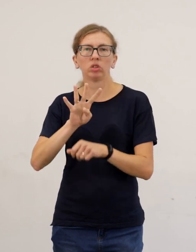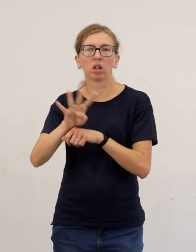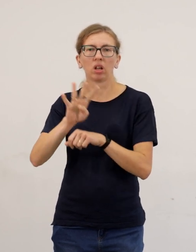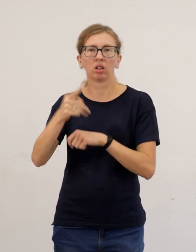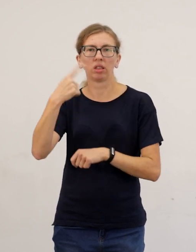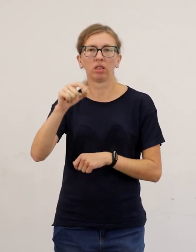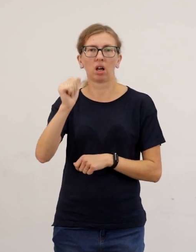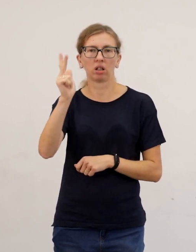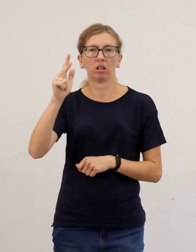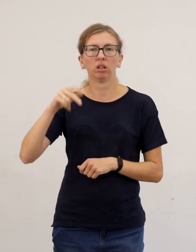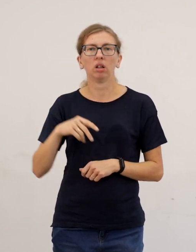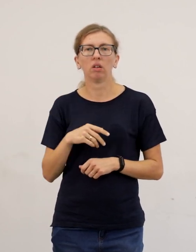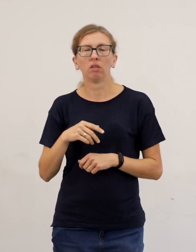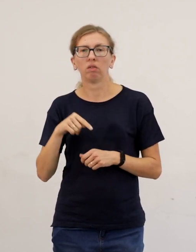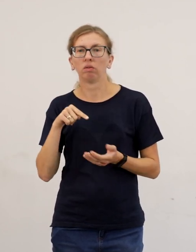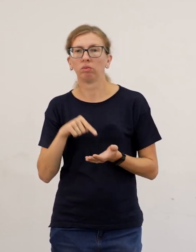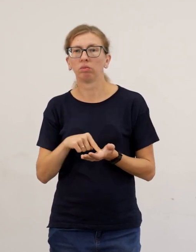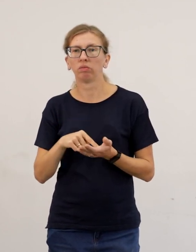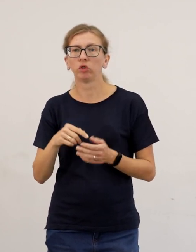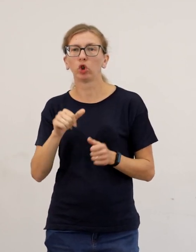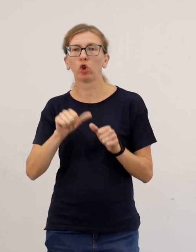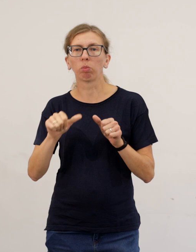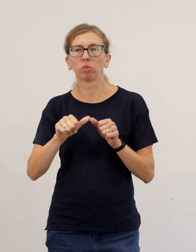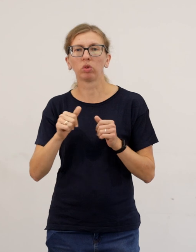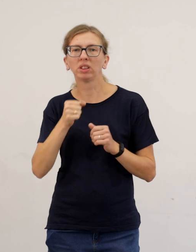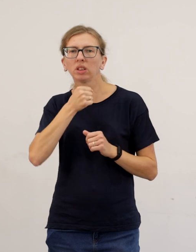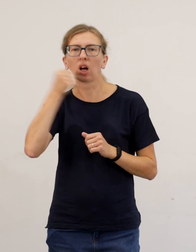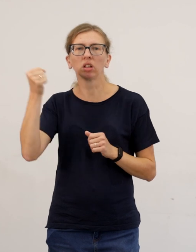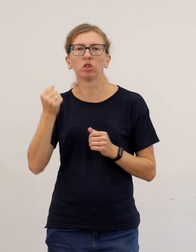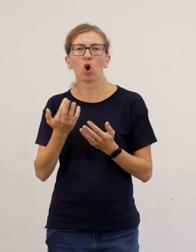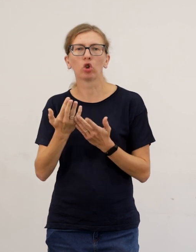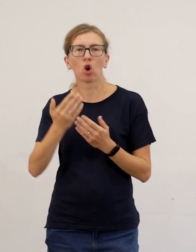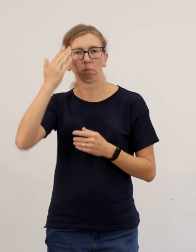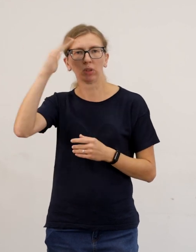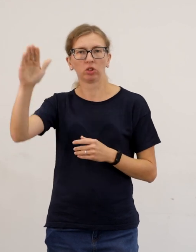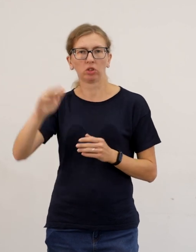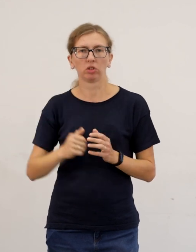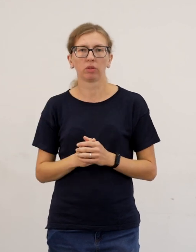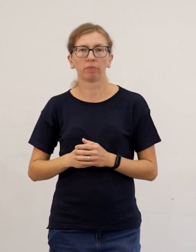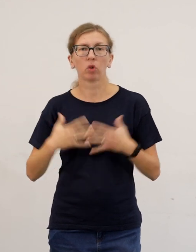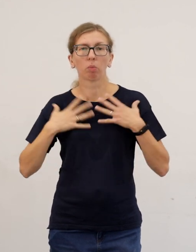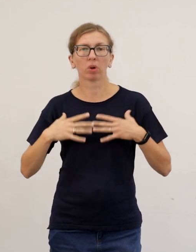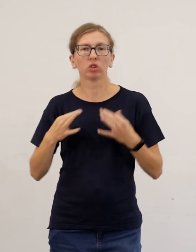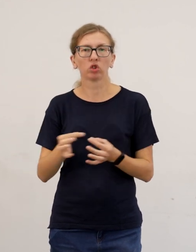Została uszyta z gabardyny w kolorze khaki. Na guzikach widoczne są polskie orły wojskowe.